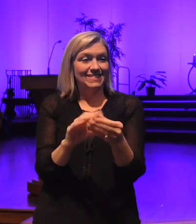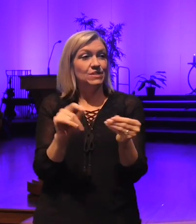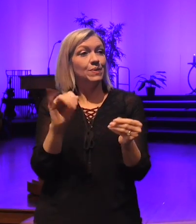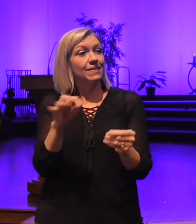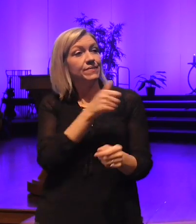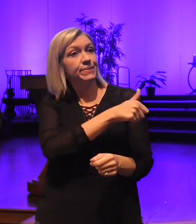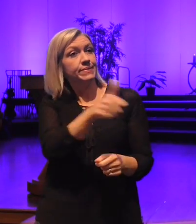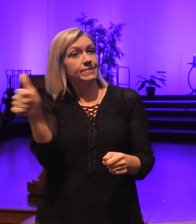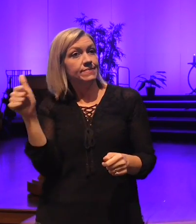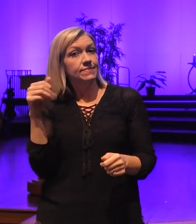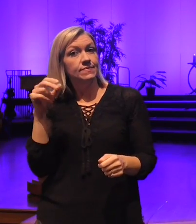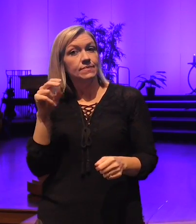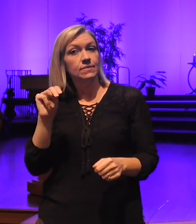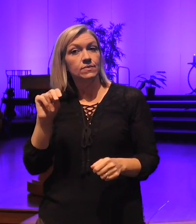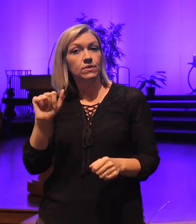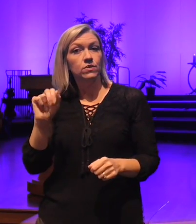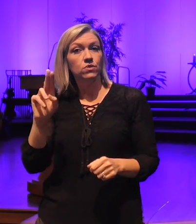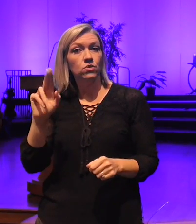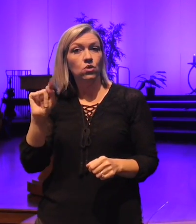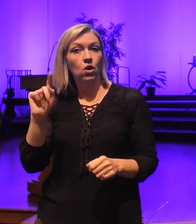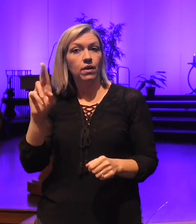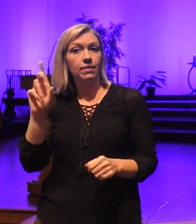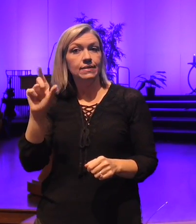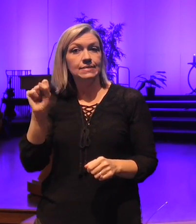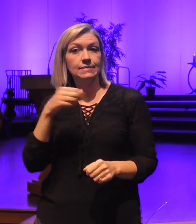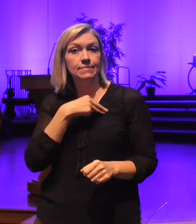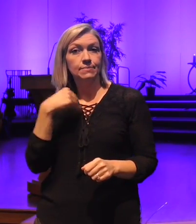miembro de Nautilus aquí en Mile High Church, ¿me harías el honor de estar de pie por un